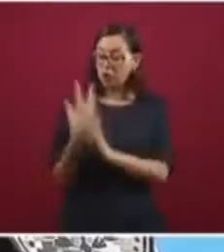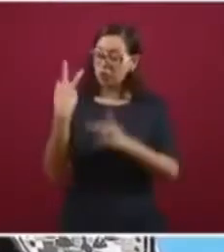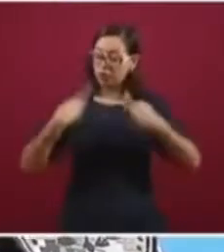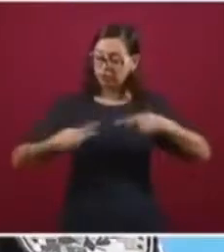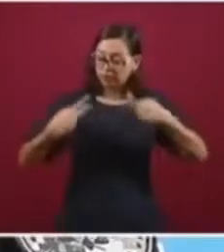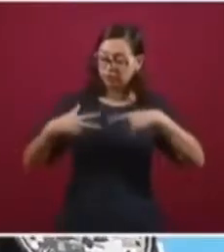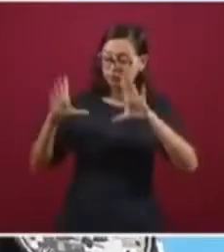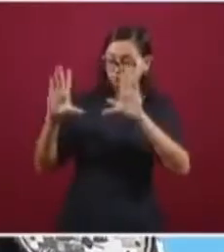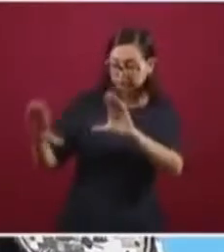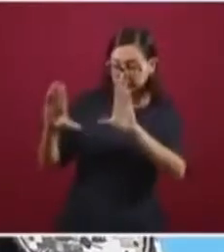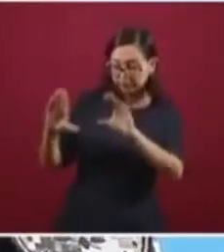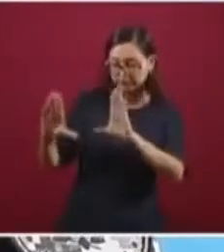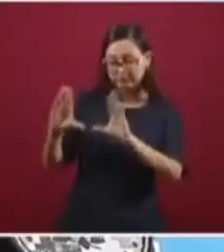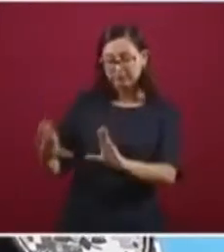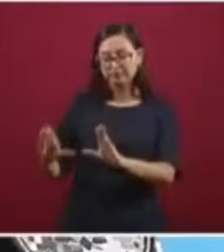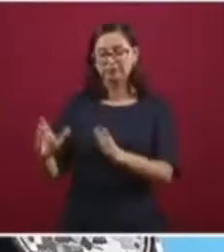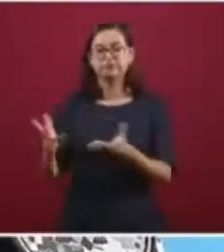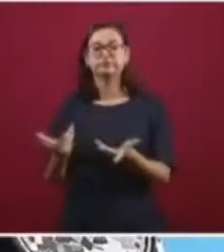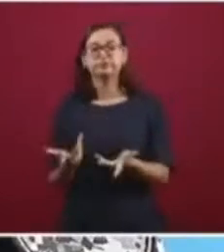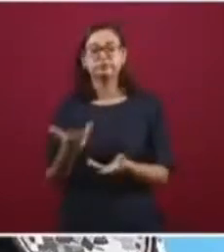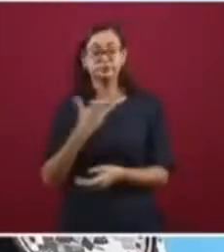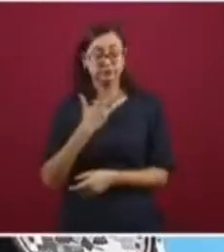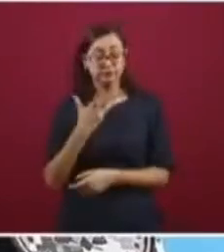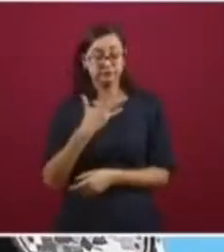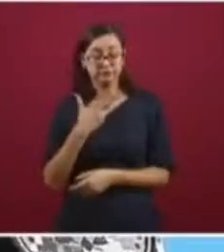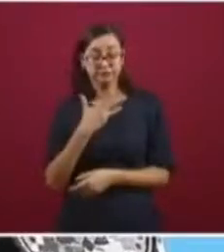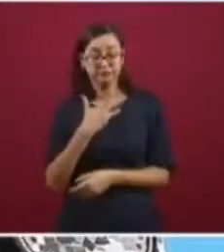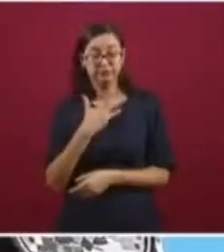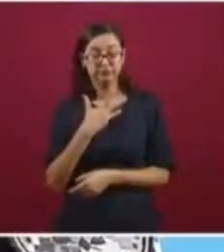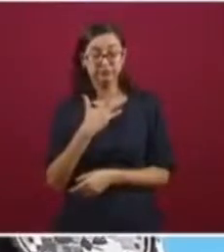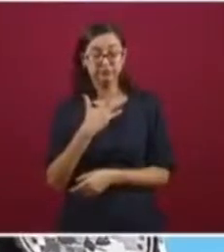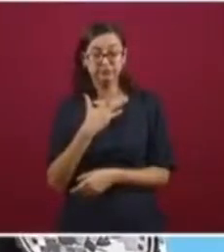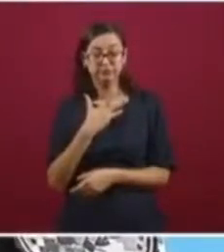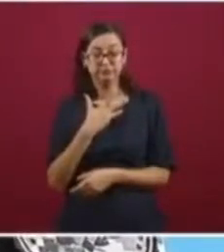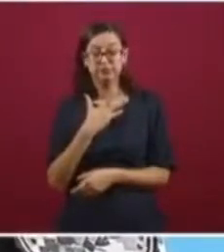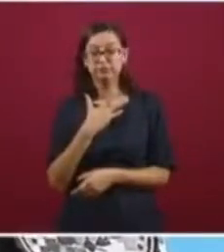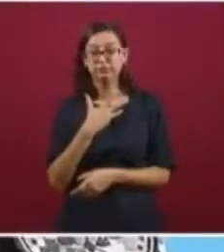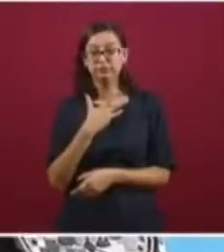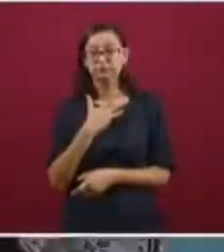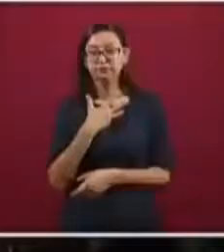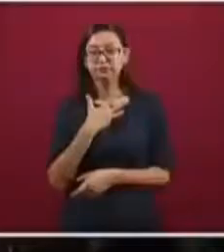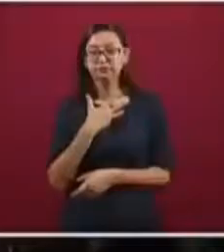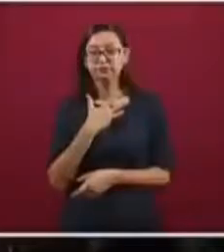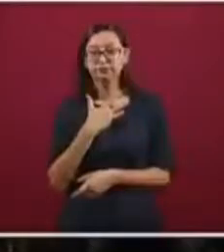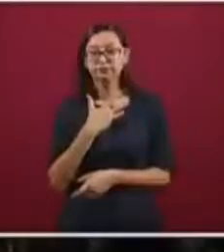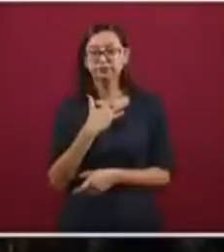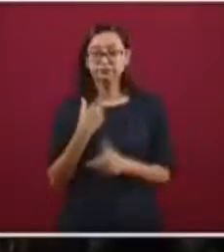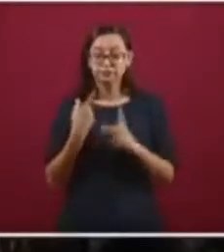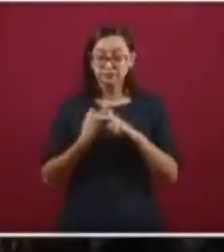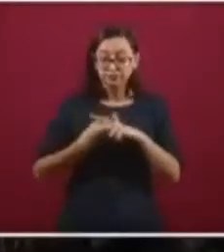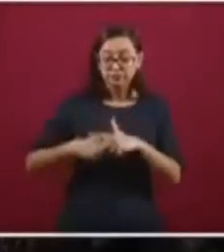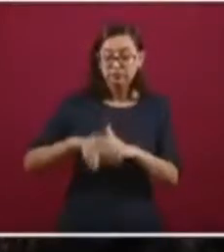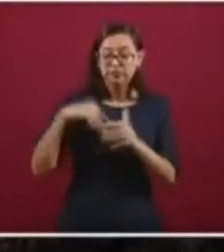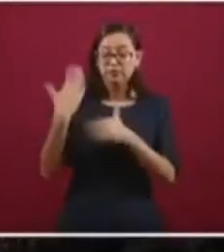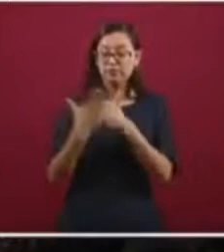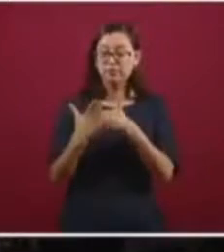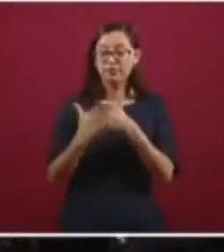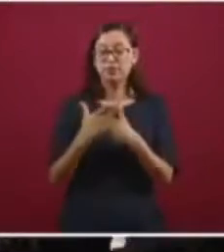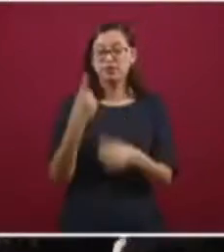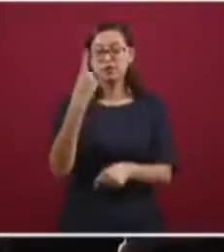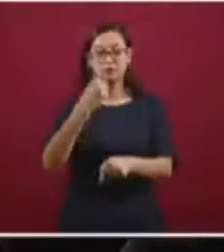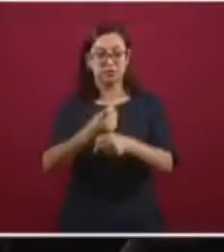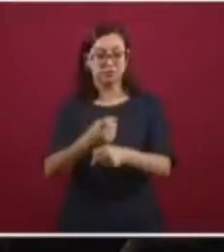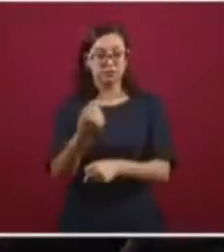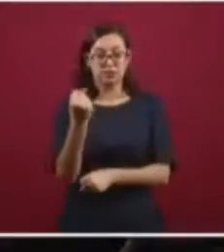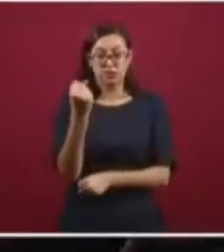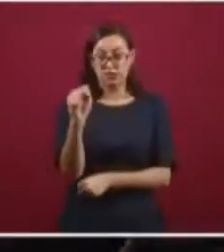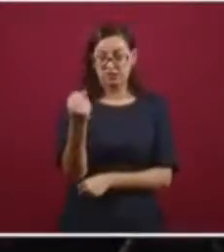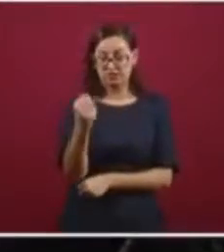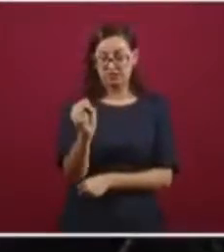Nacional tenemos considerado el inicio, a partir del 1º de septiembre, de cursos para